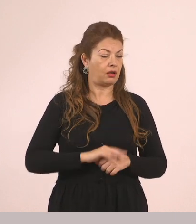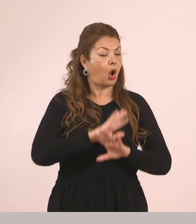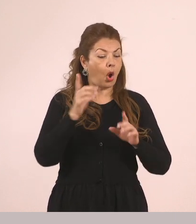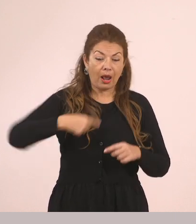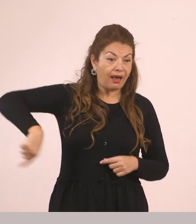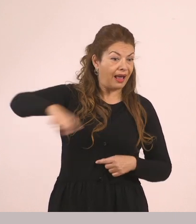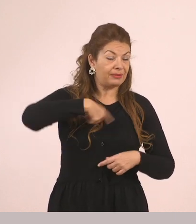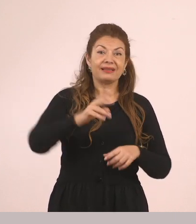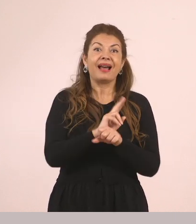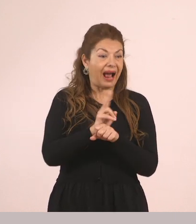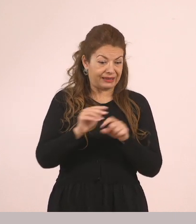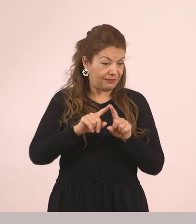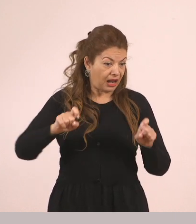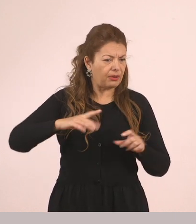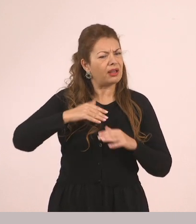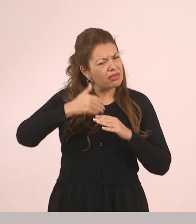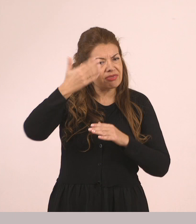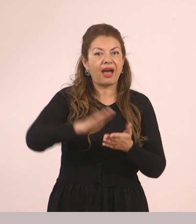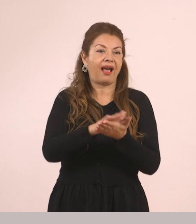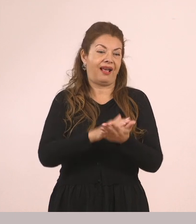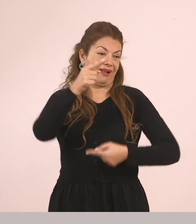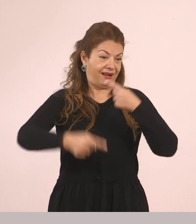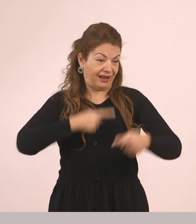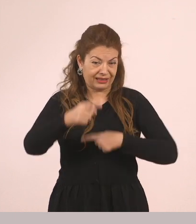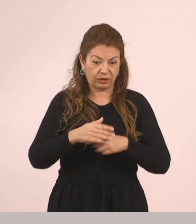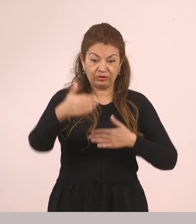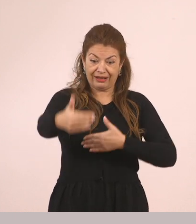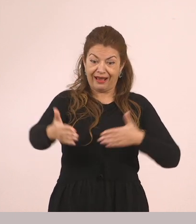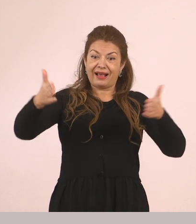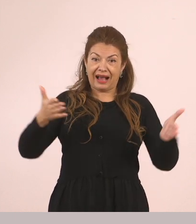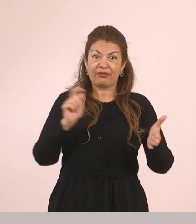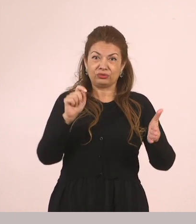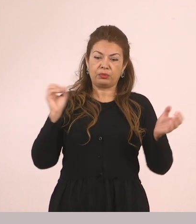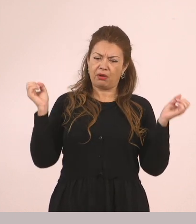Όλα εμείς τα χαρτοπροϊόντα θα πάμε γι' ανακύκλωση. Ο κυρ Κάδος μάς φιλοξενεί προσωρινά.